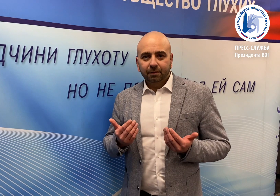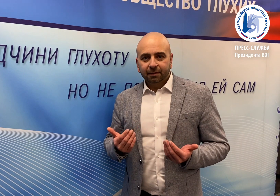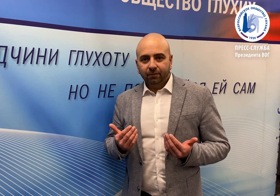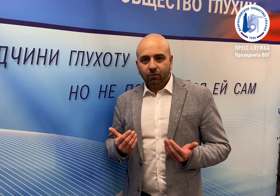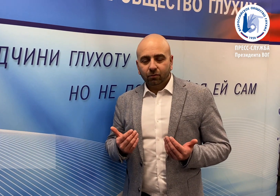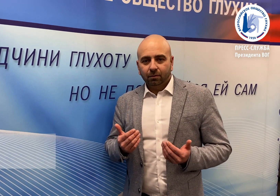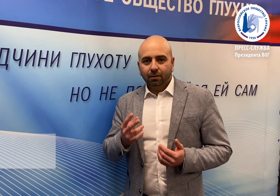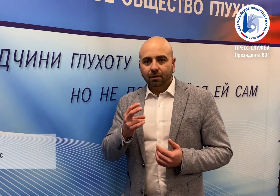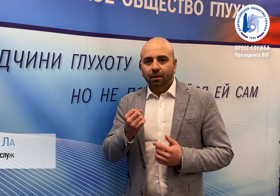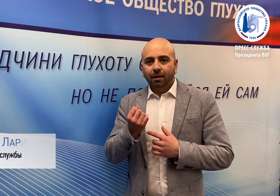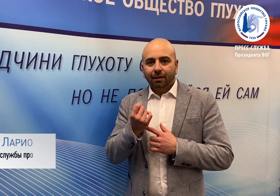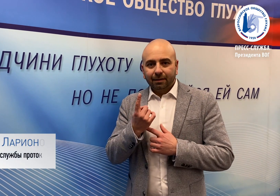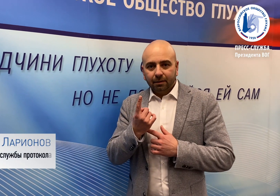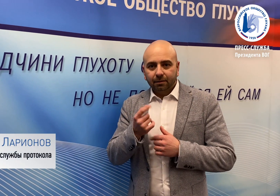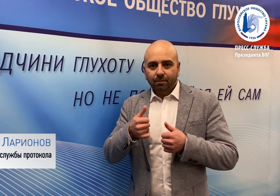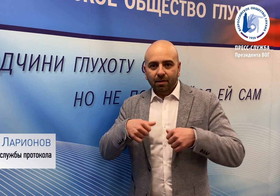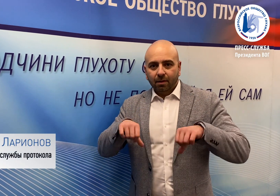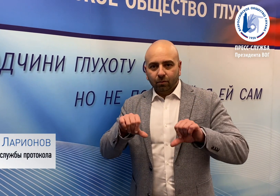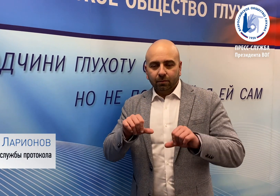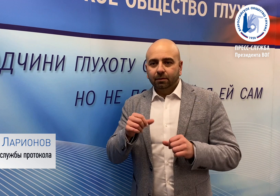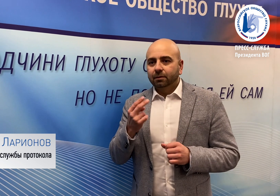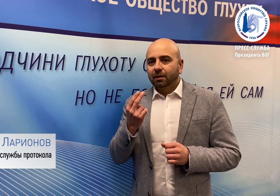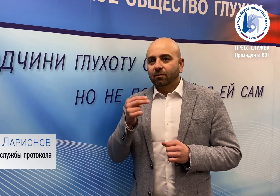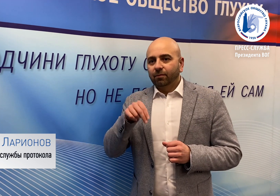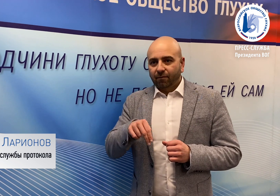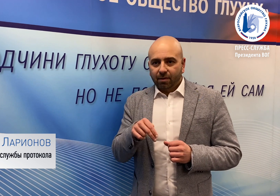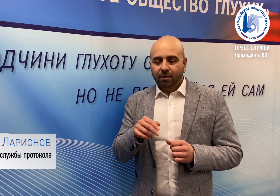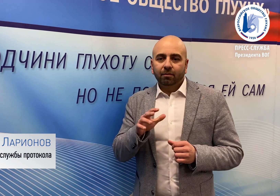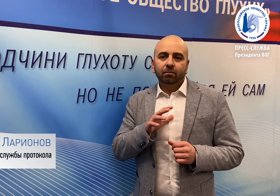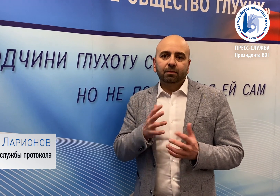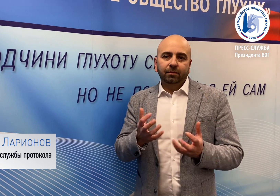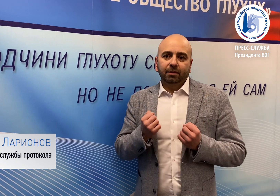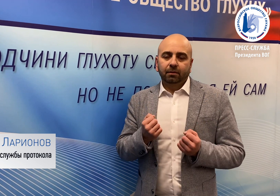Сегодня на XI пленуме Центрального правления ВОГ принято